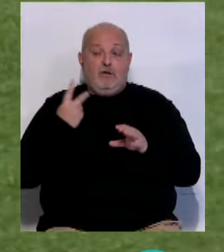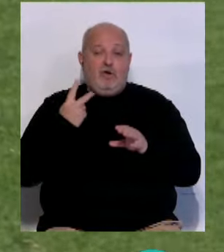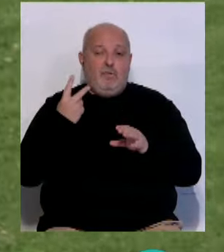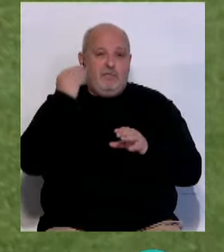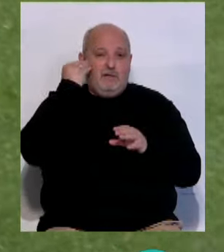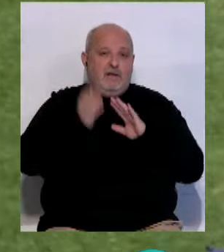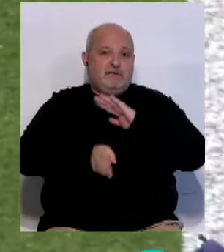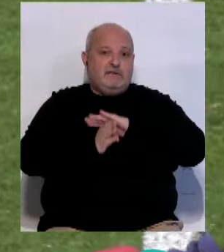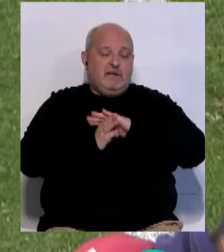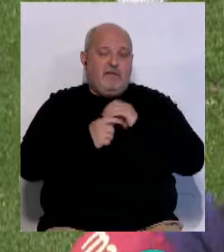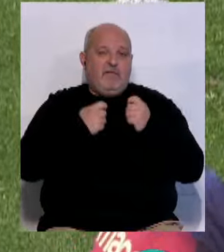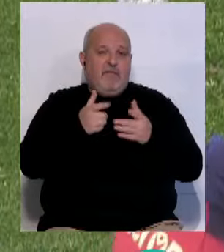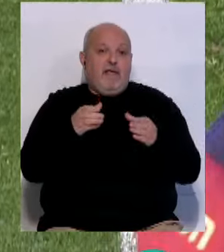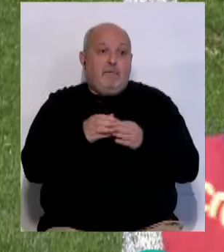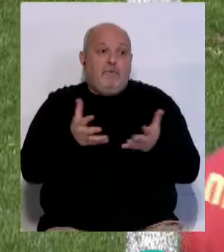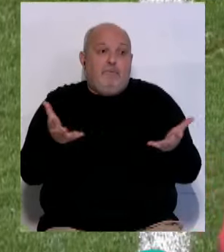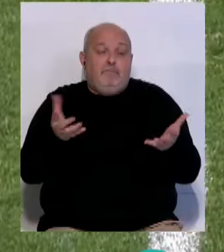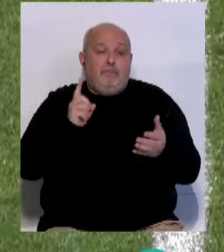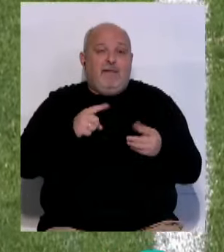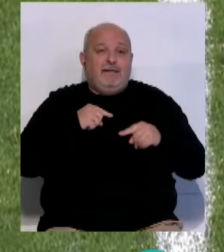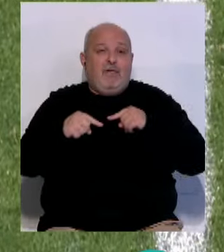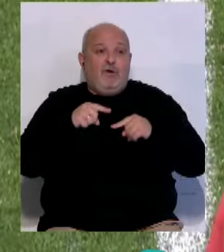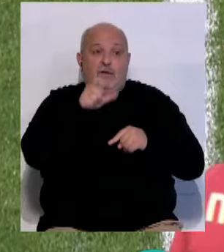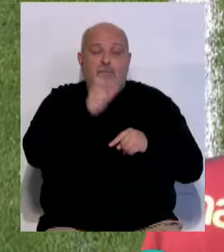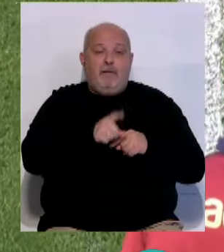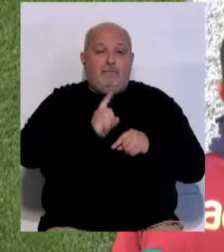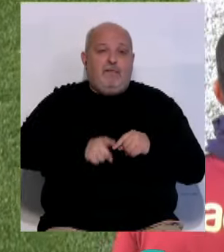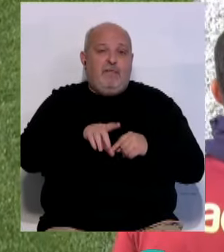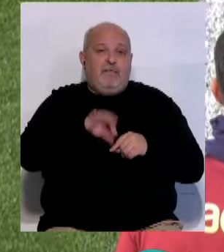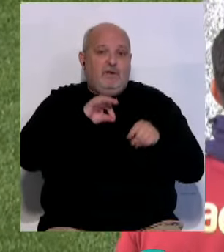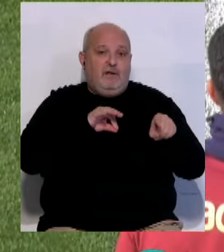y aportar algo al equipo pero el técnico actual Sergio González entiende que no porque ahí están